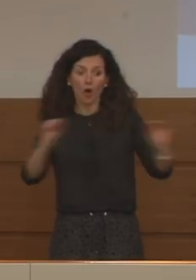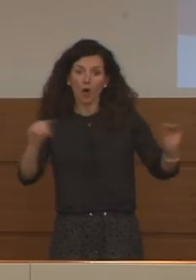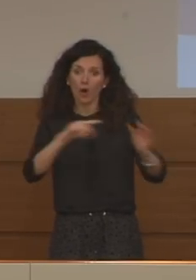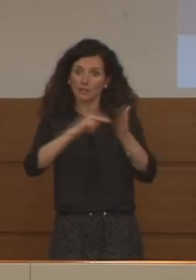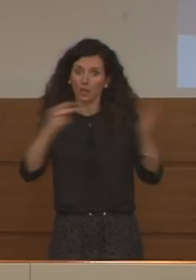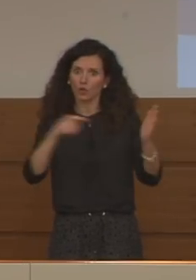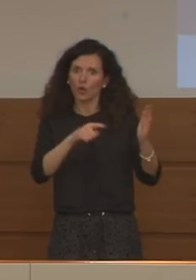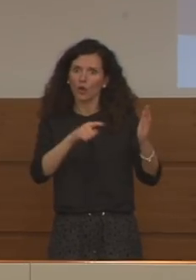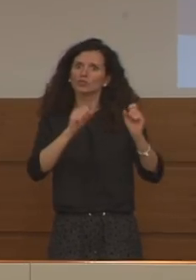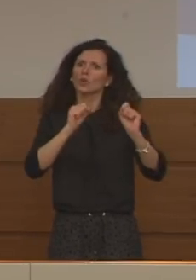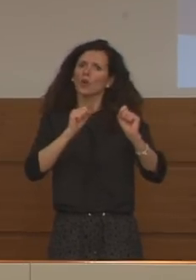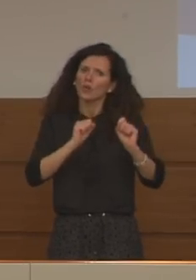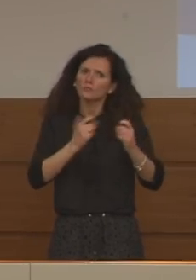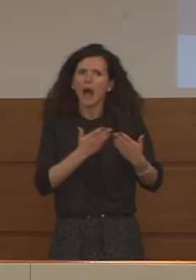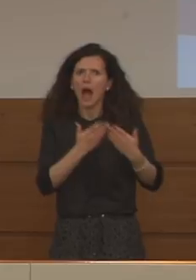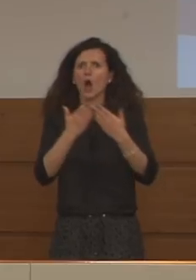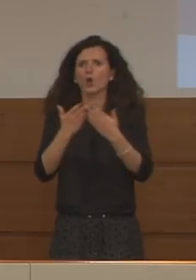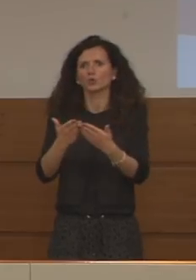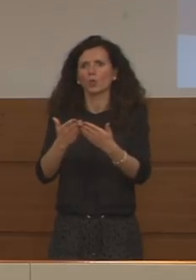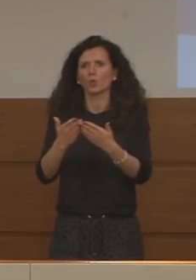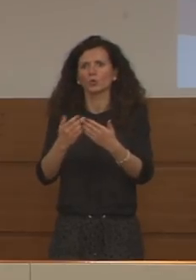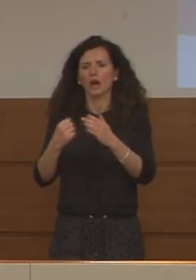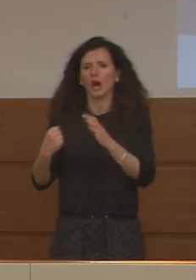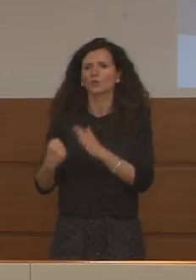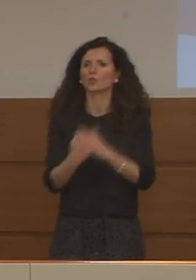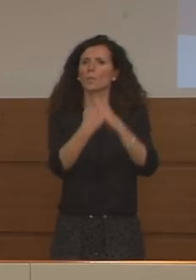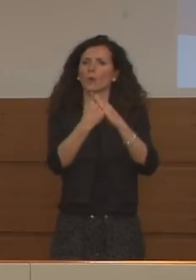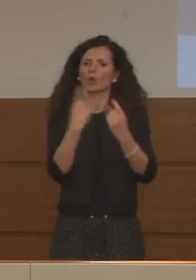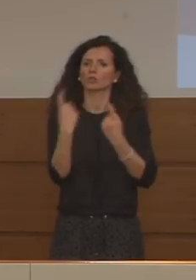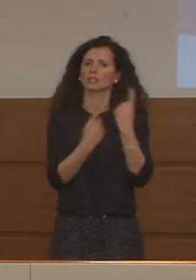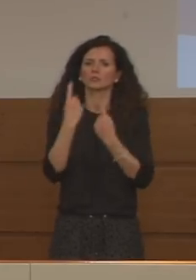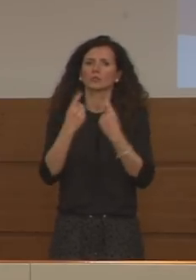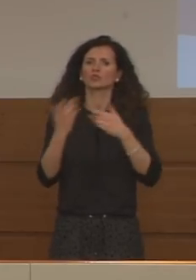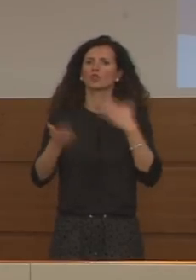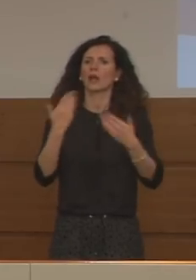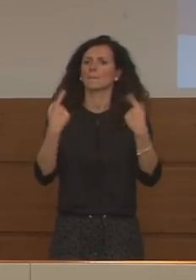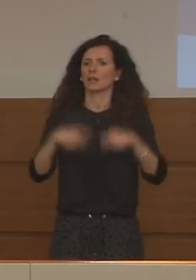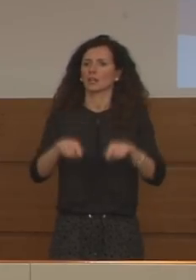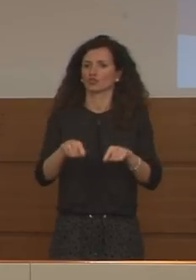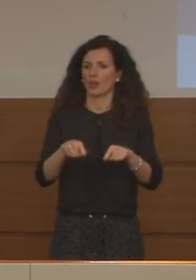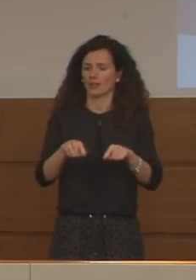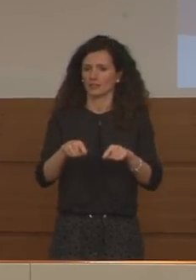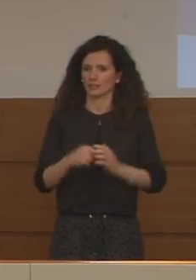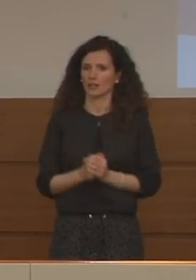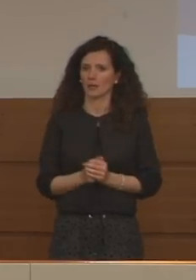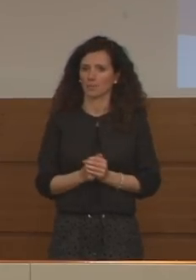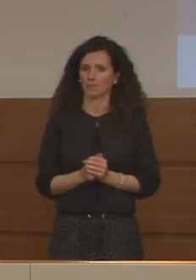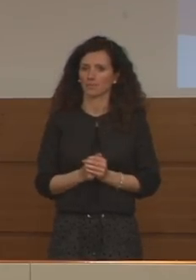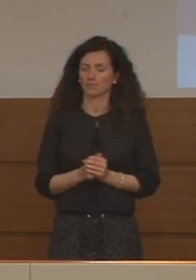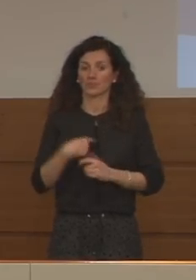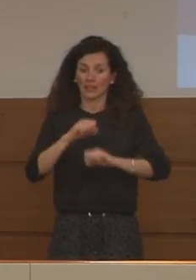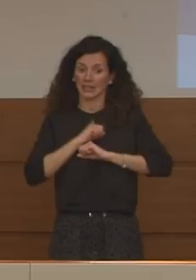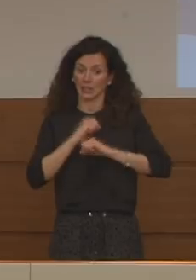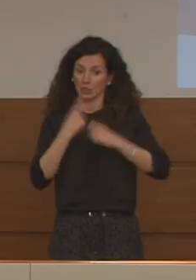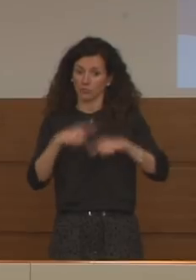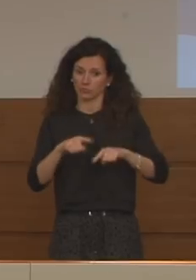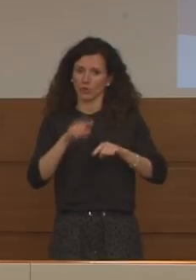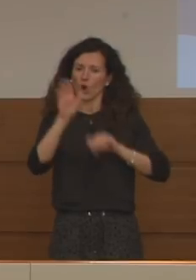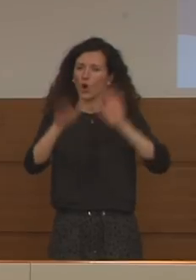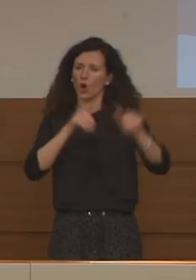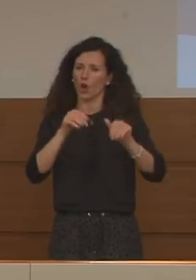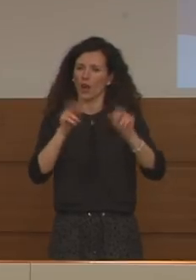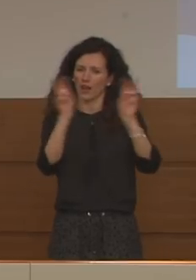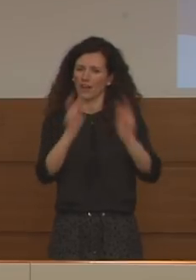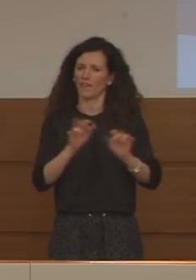supportare questa situazione. Credo che sia un evento molto importante, credo che